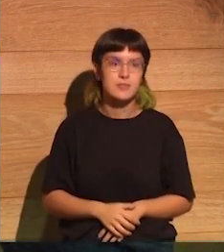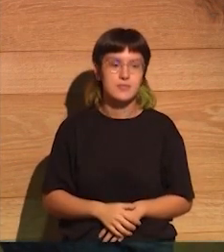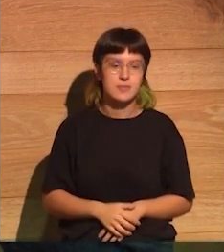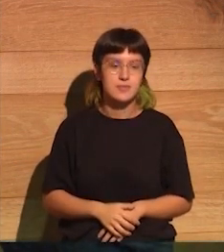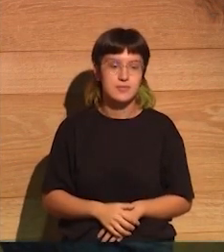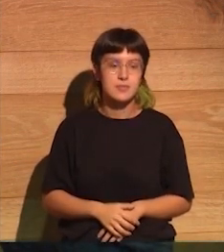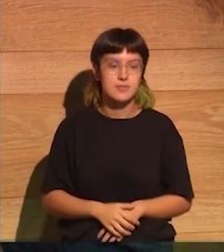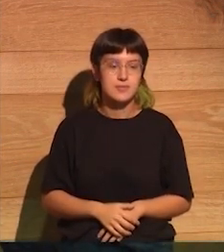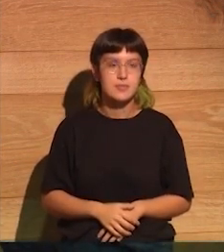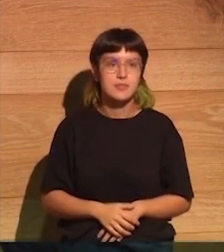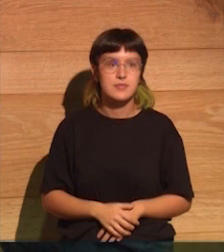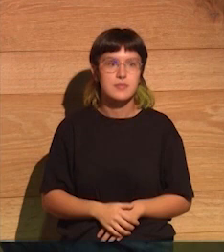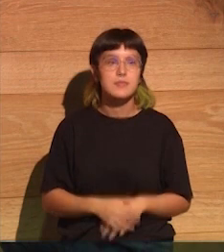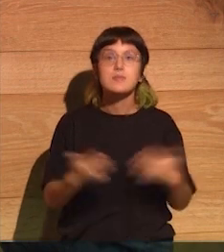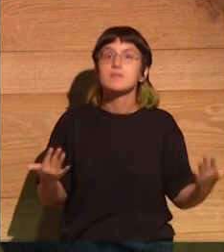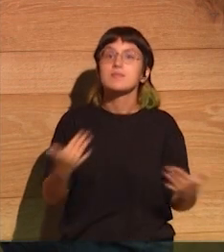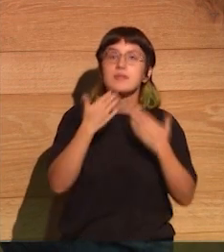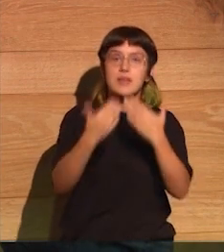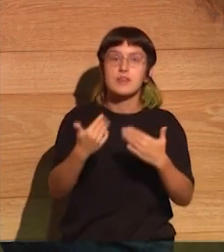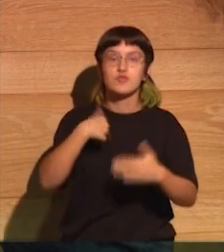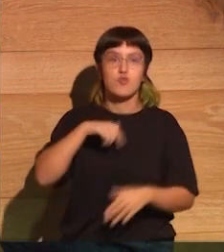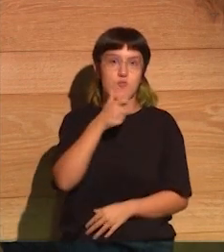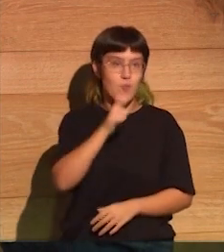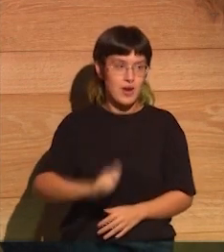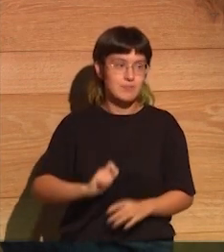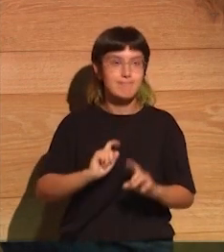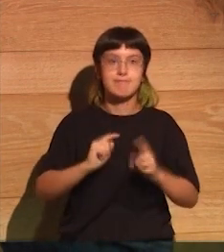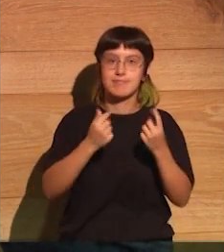Muchas gracias. Quiero empezar mis palabras agradeciendo